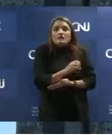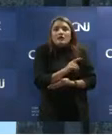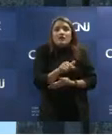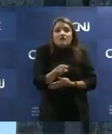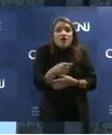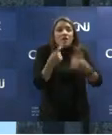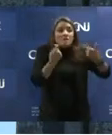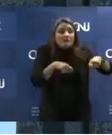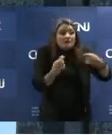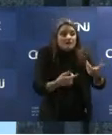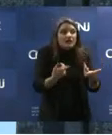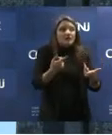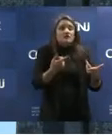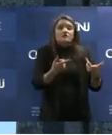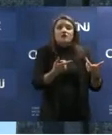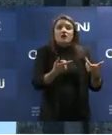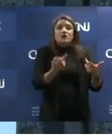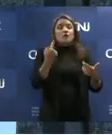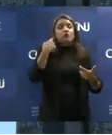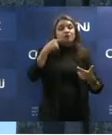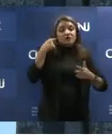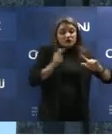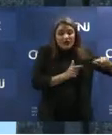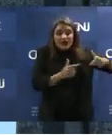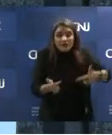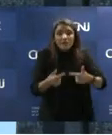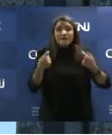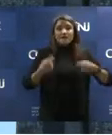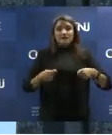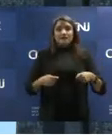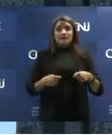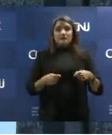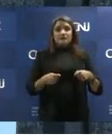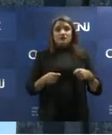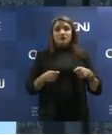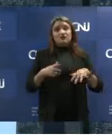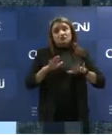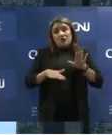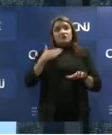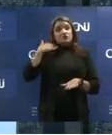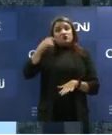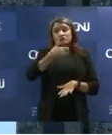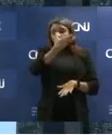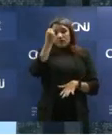eventualmente o processo fica esquecido. Um ano, um ano fica esquecido.